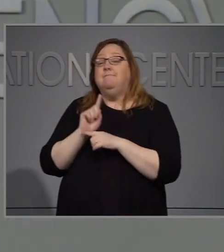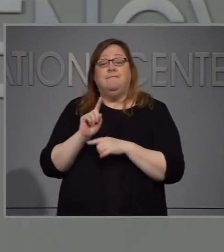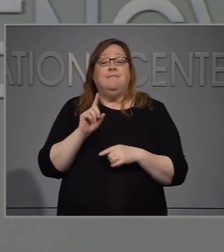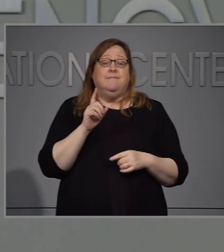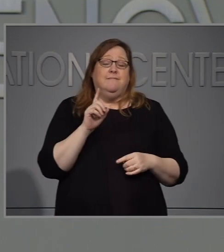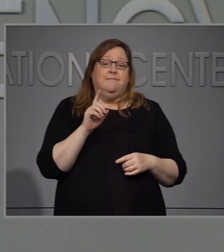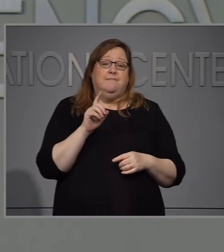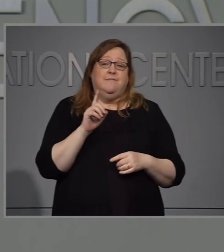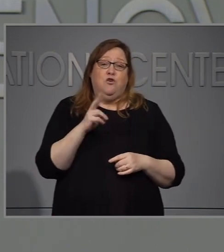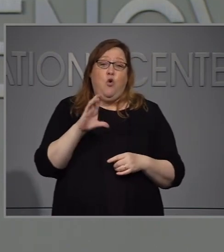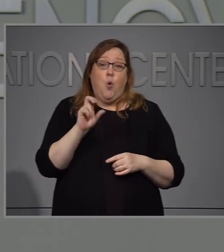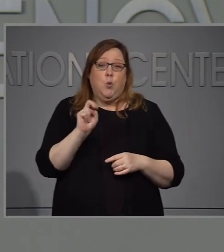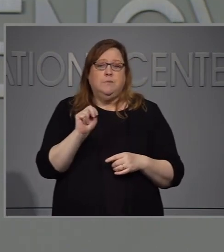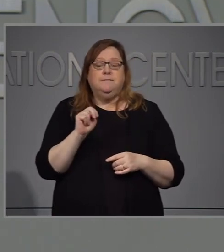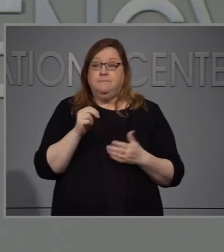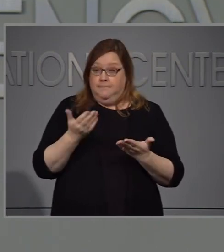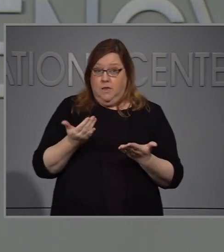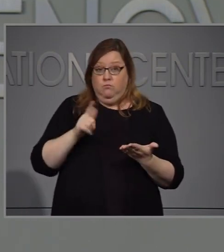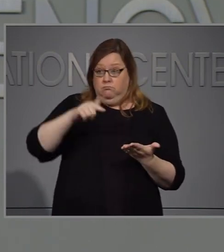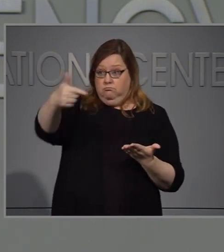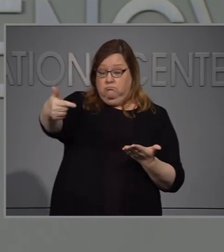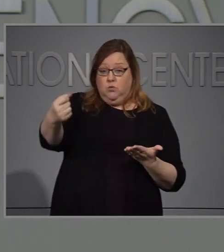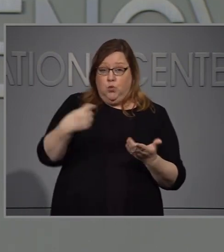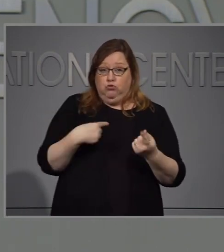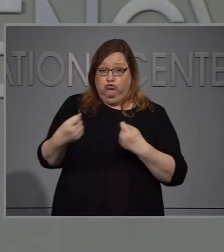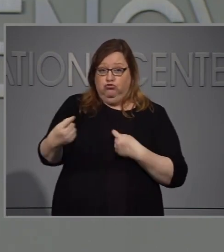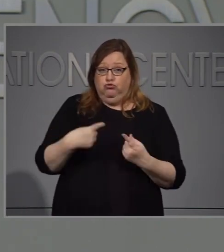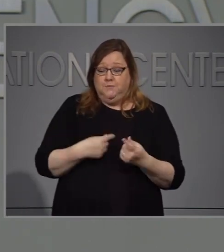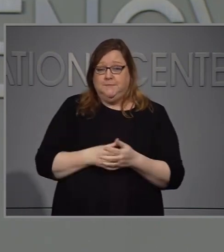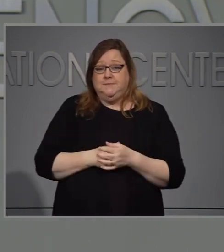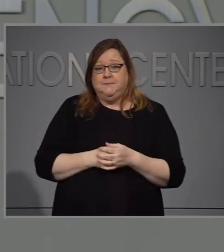Muy bien, Gracias directa. Habrá podemos aceptar sus llamadas.